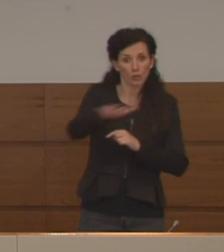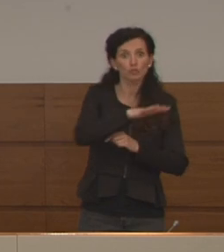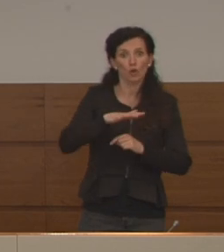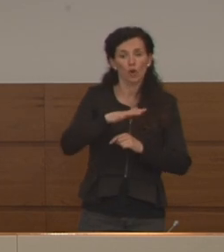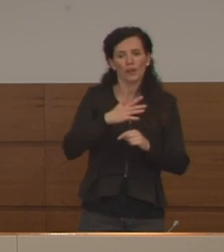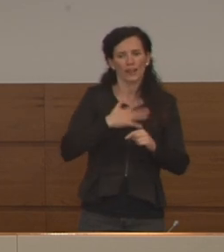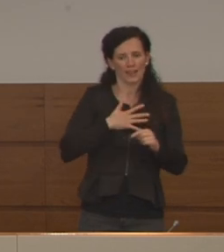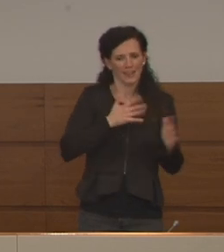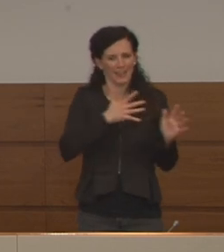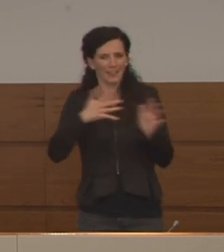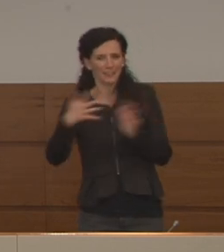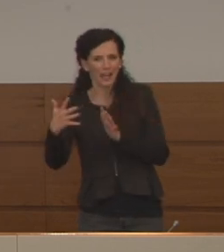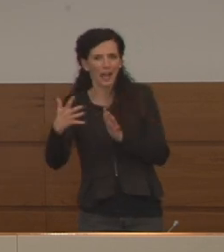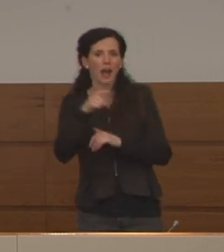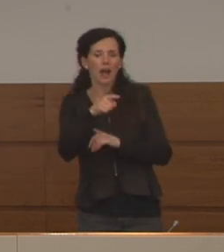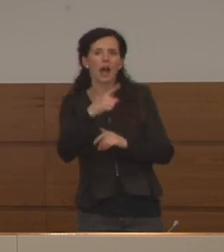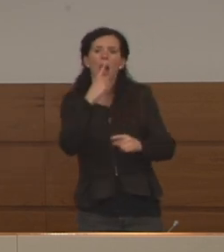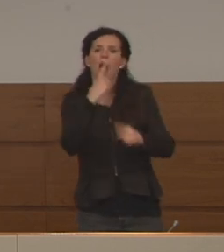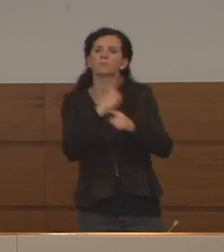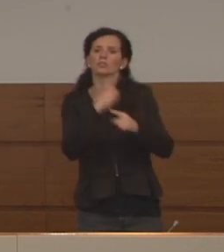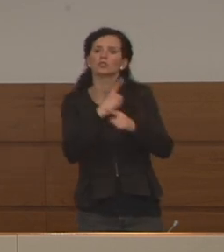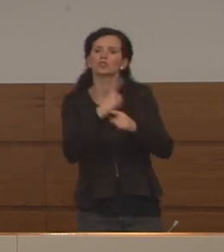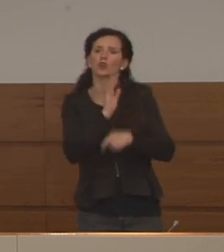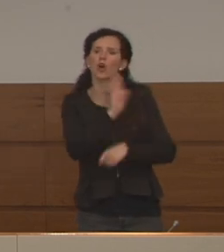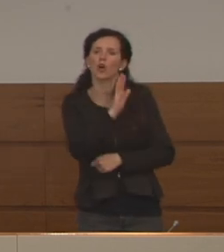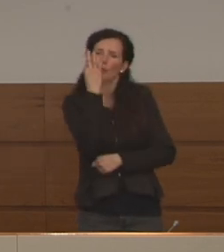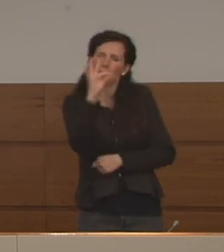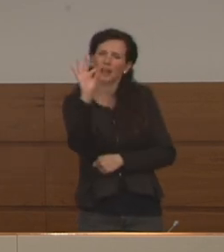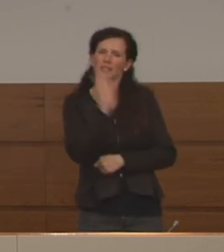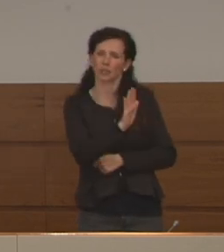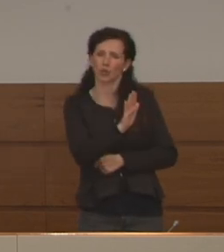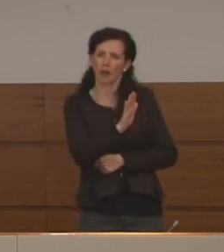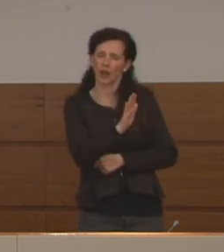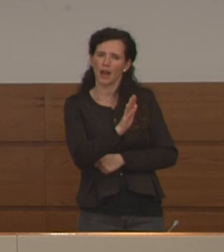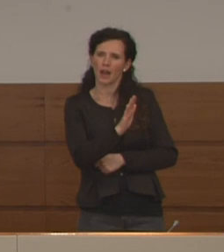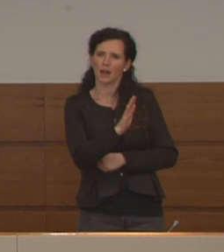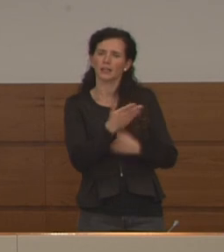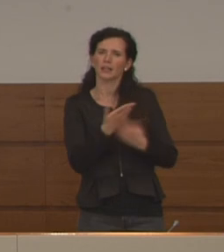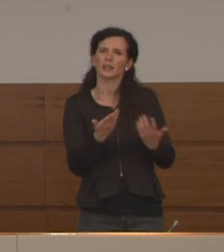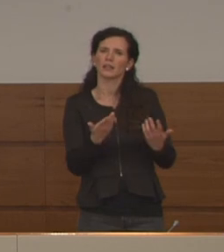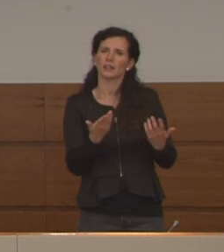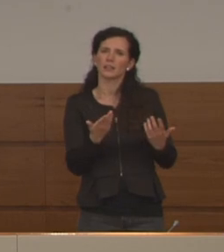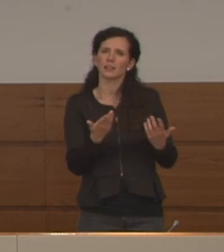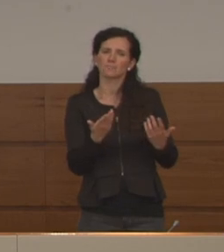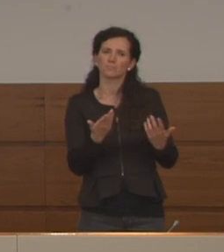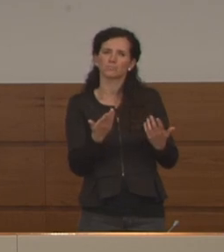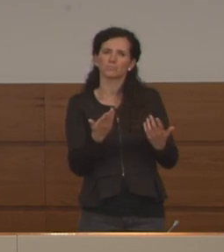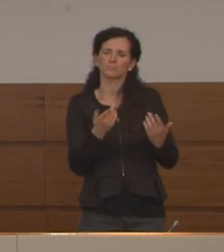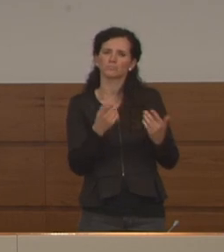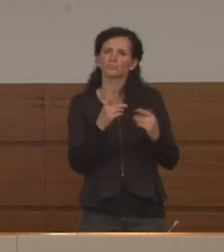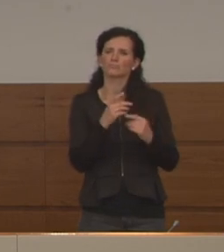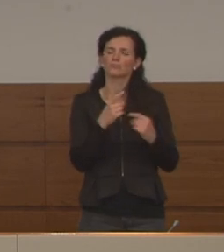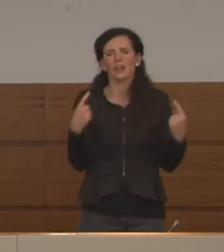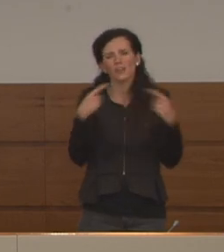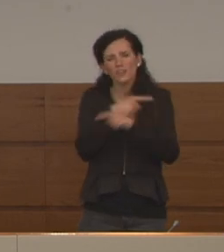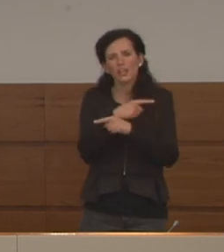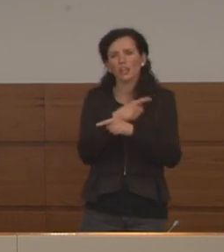che risponda a dei bisogni, piuttosto che erogare uno standard di letto,